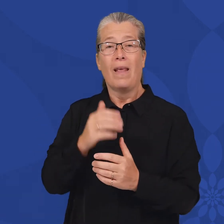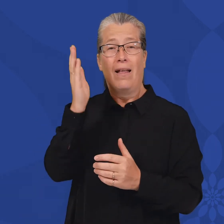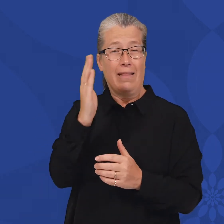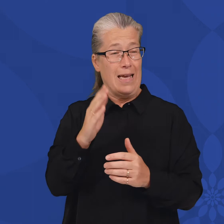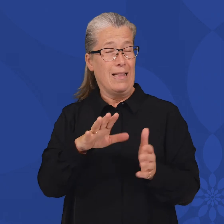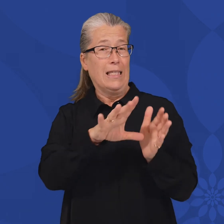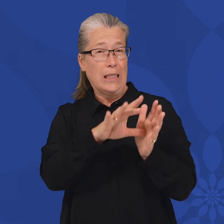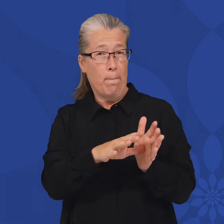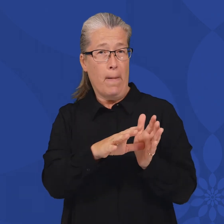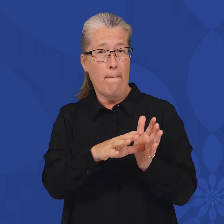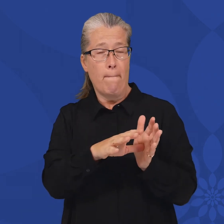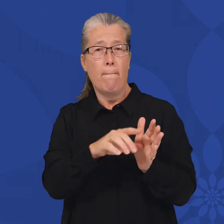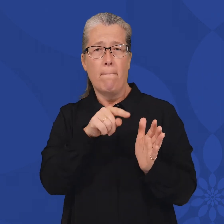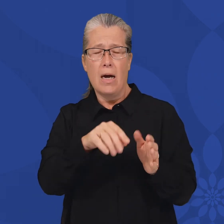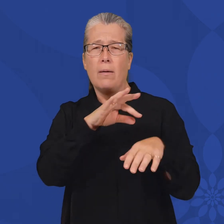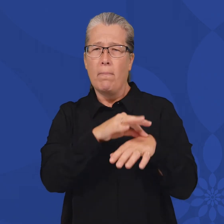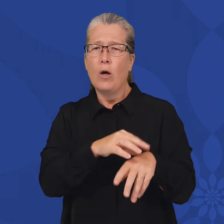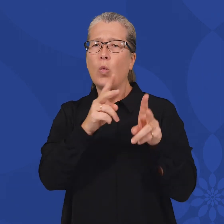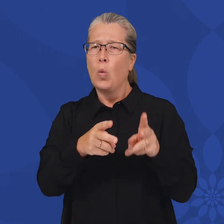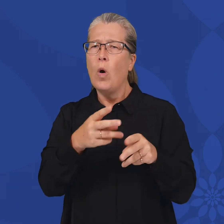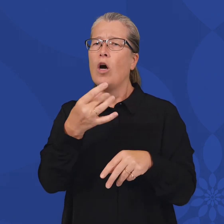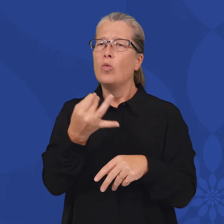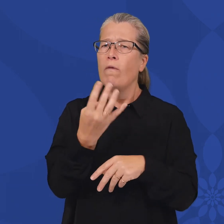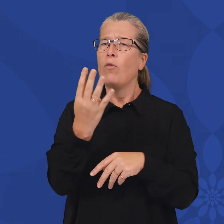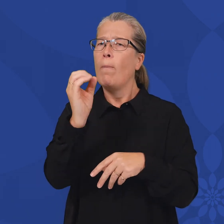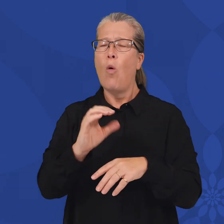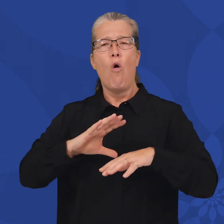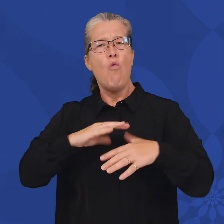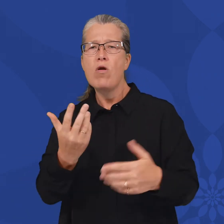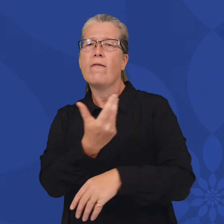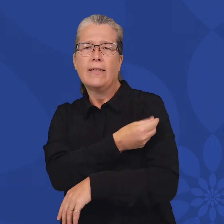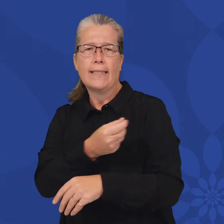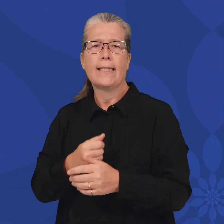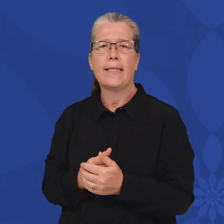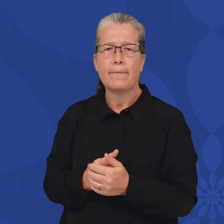I september var 74 procent av sjukhuspatienterna ovaccinerade.